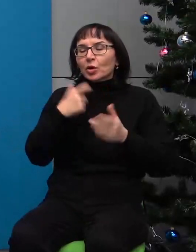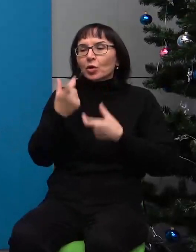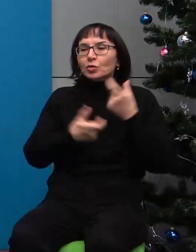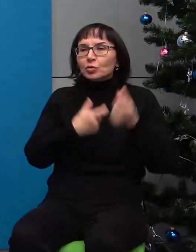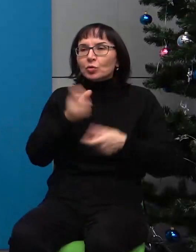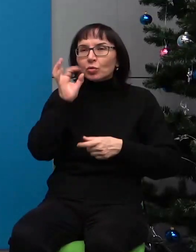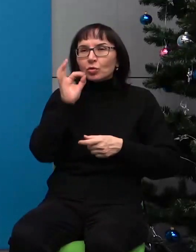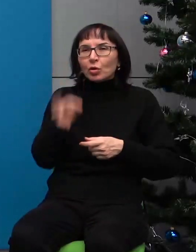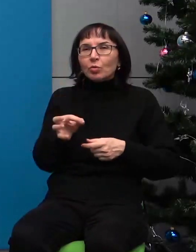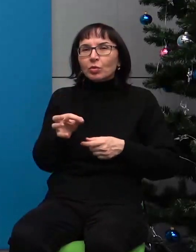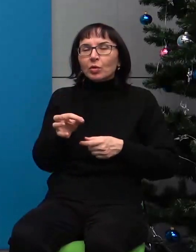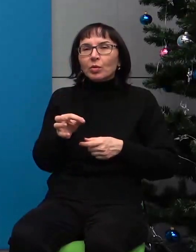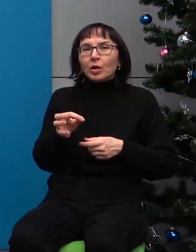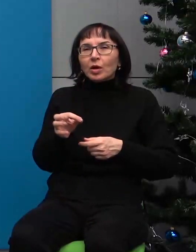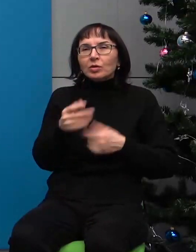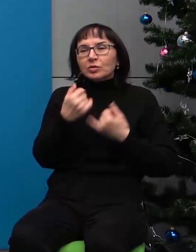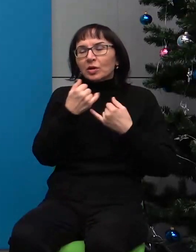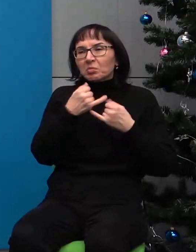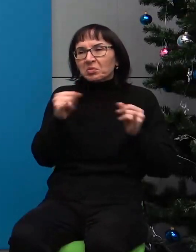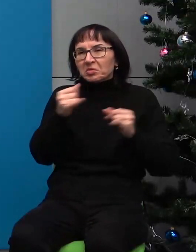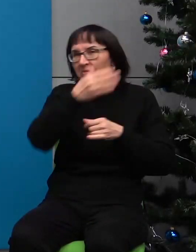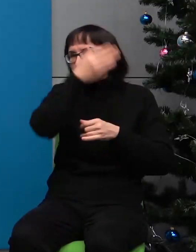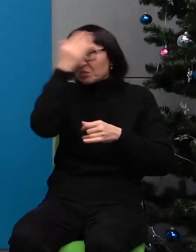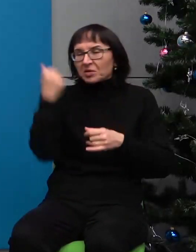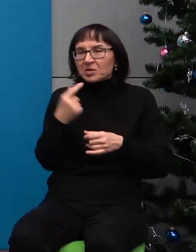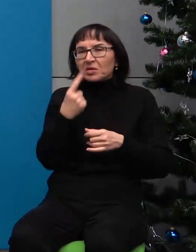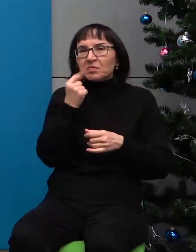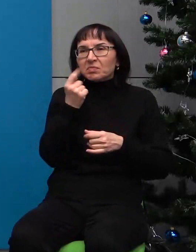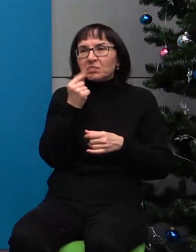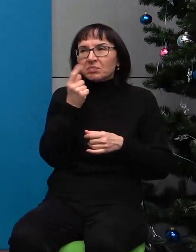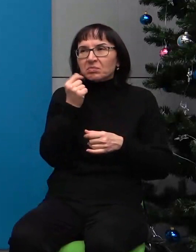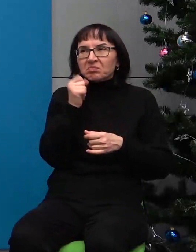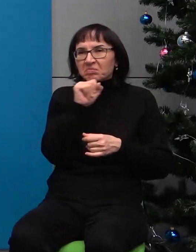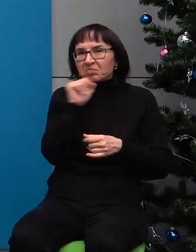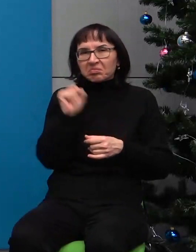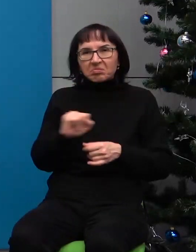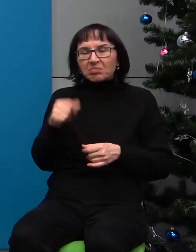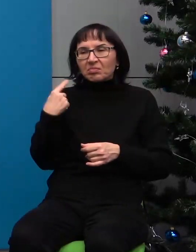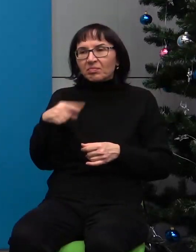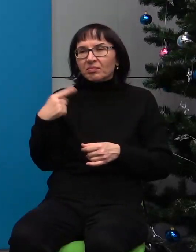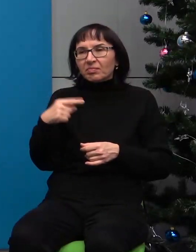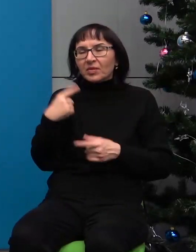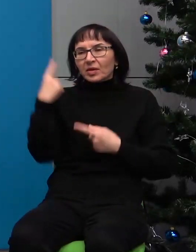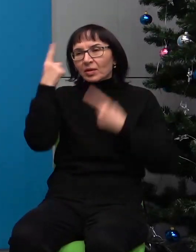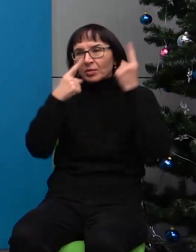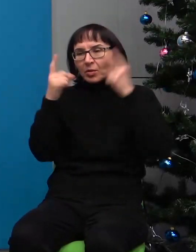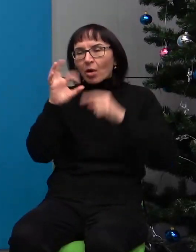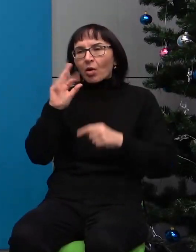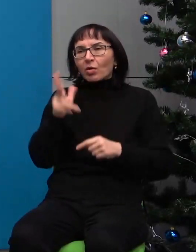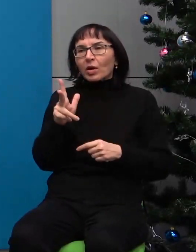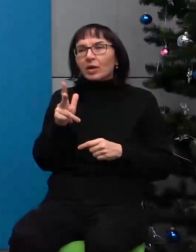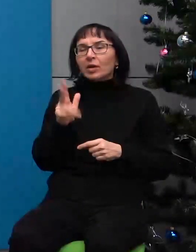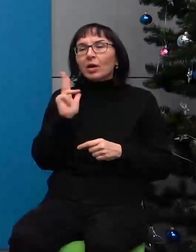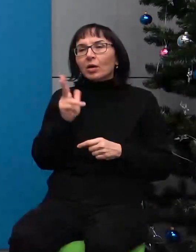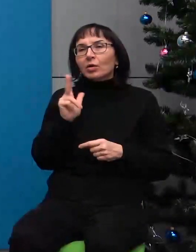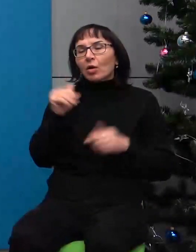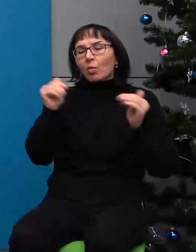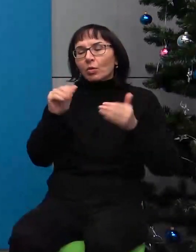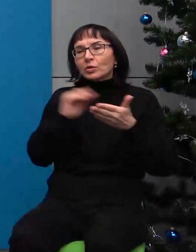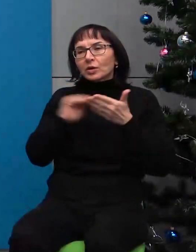ale taką, że nikt jej nie zapomni. To jest niby zapiekanka, ale to też jest sztuka, zrobić dobrą zapiekankę. I pomyślałem okej, ale kto byłby w stanie napisać